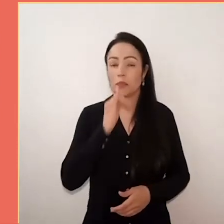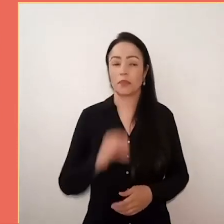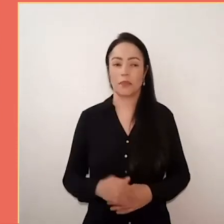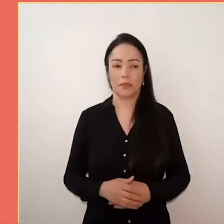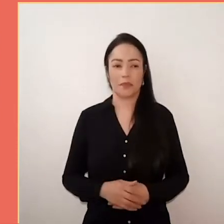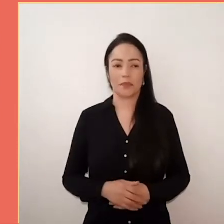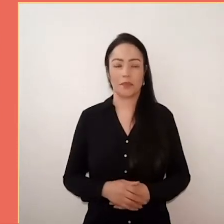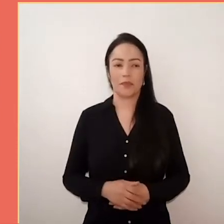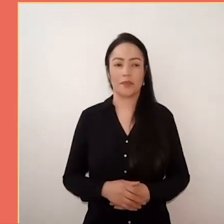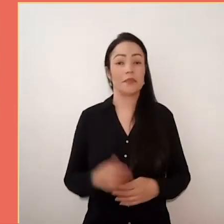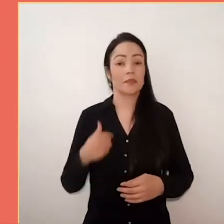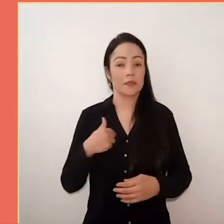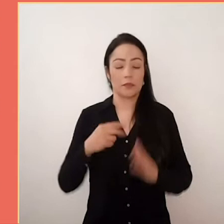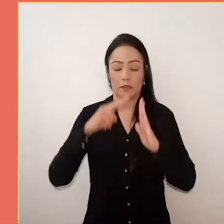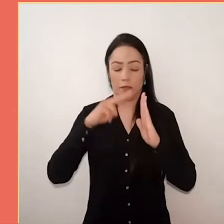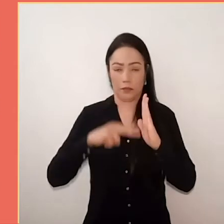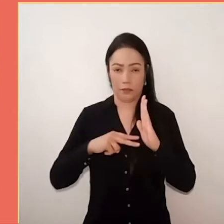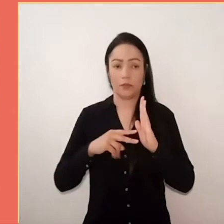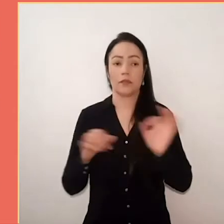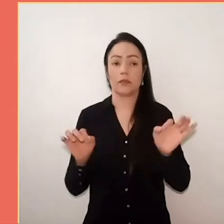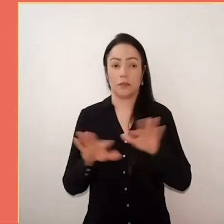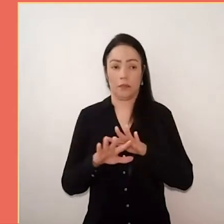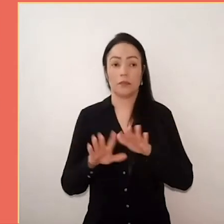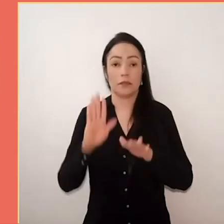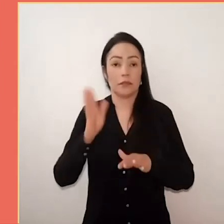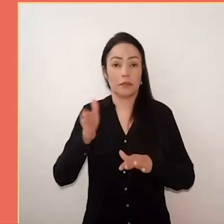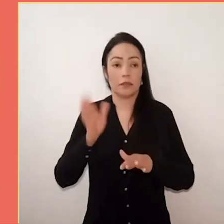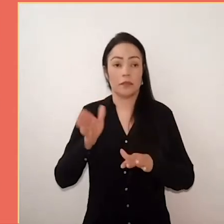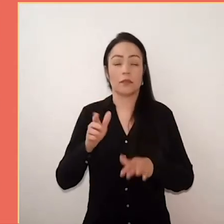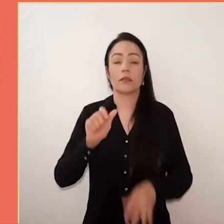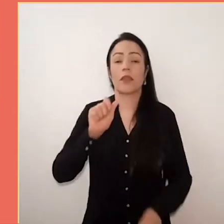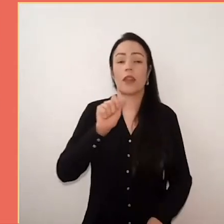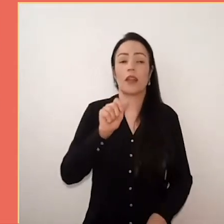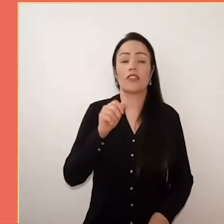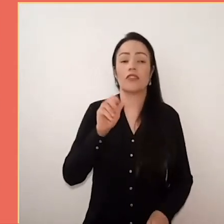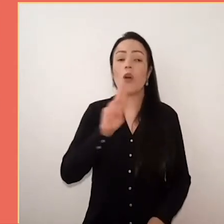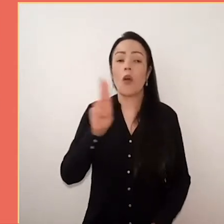Acabei de ler um livro "A Barata", do Ian McEwan,